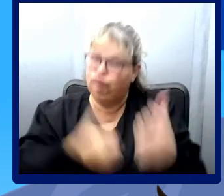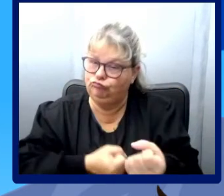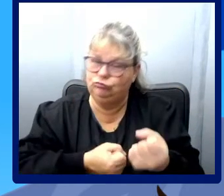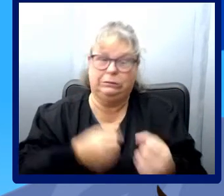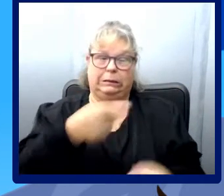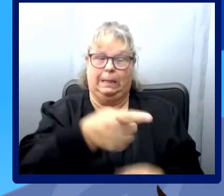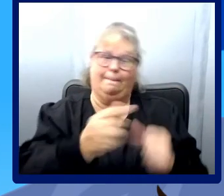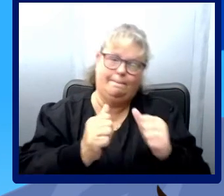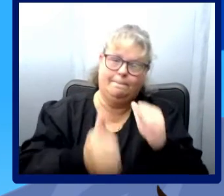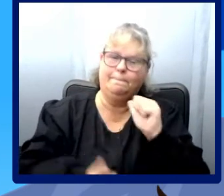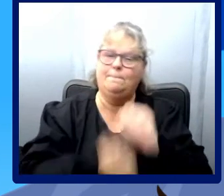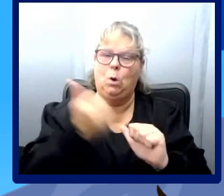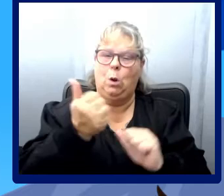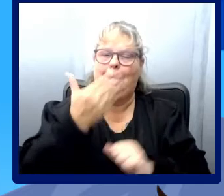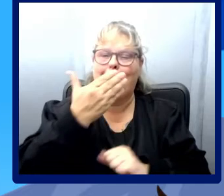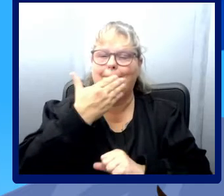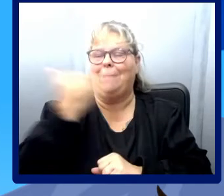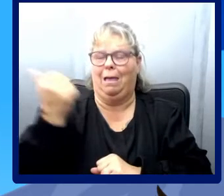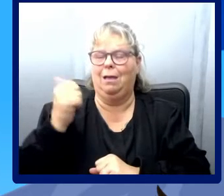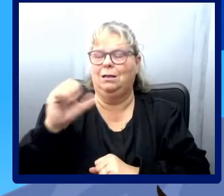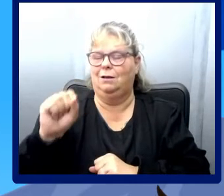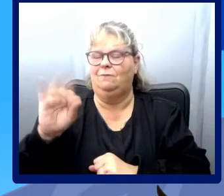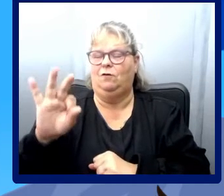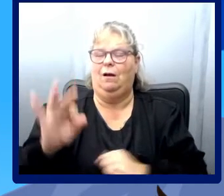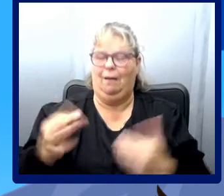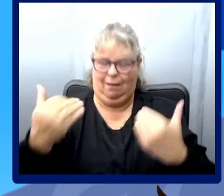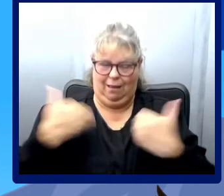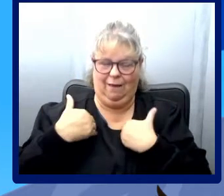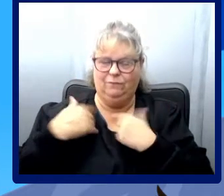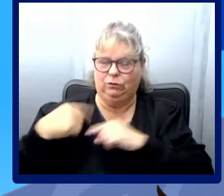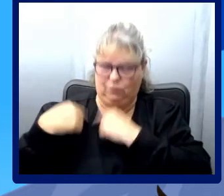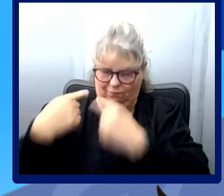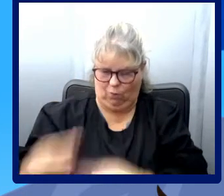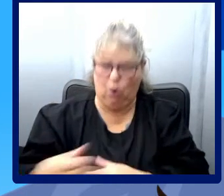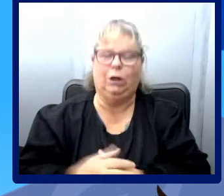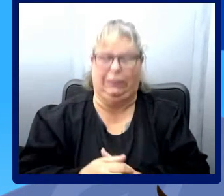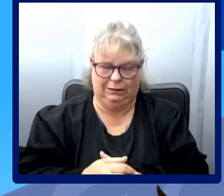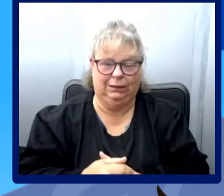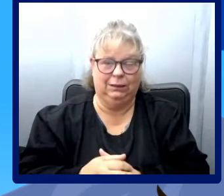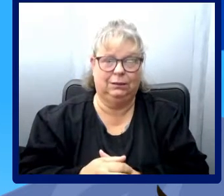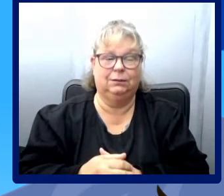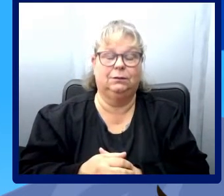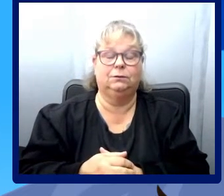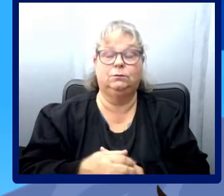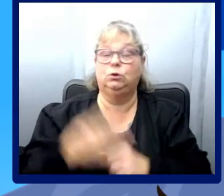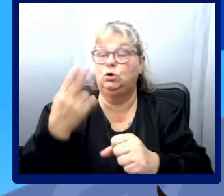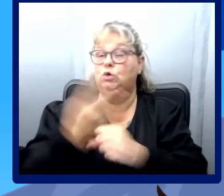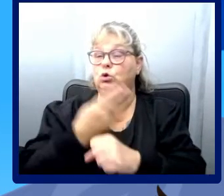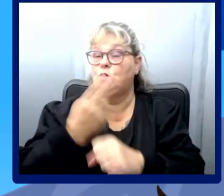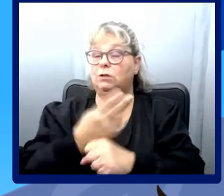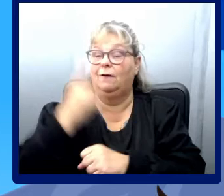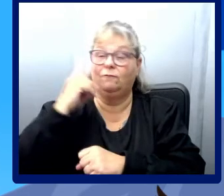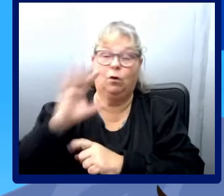que el administrador de Salesforce tiene a su disposición. Los casos de uso de flujo son infinitos